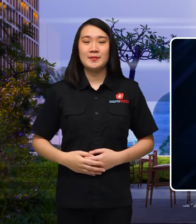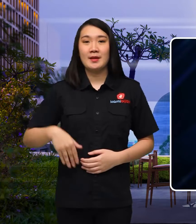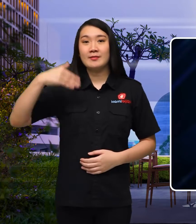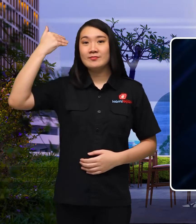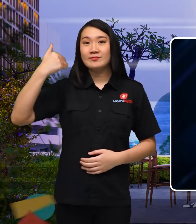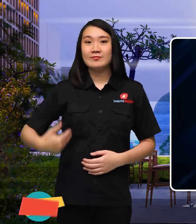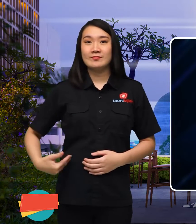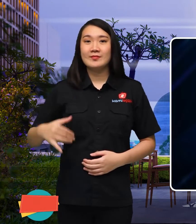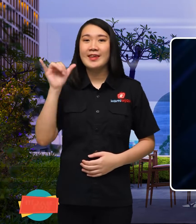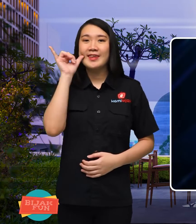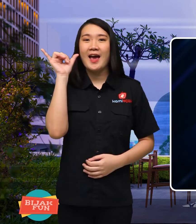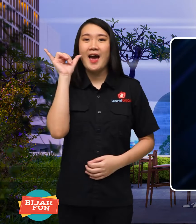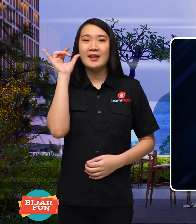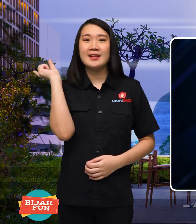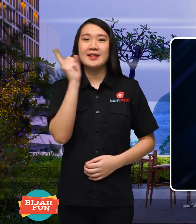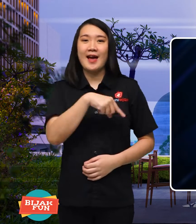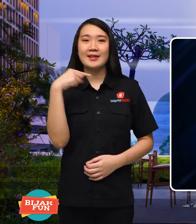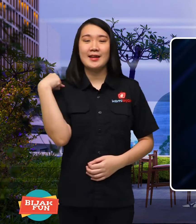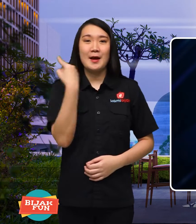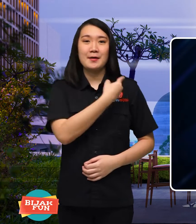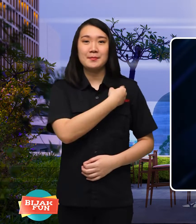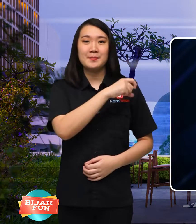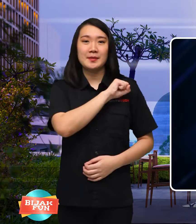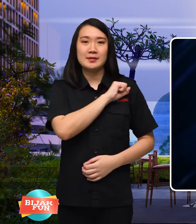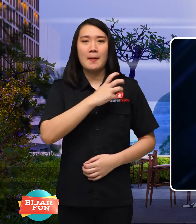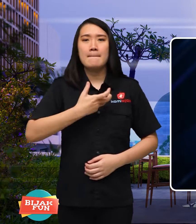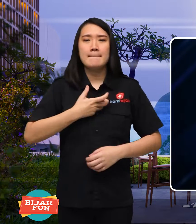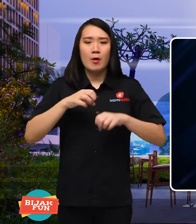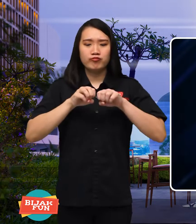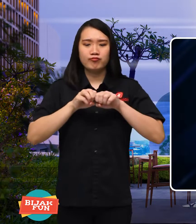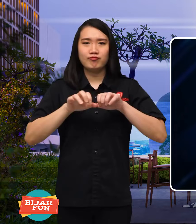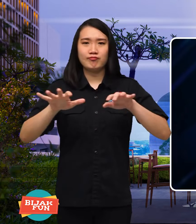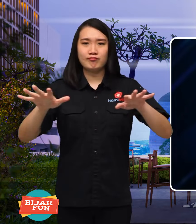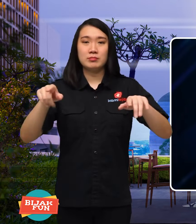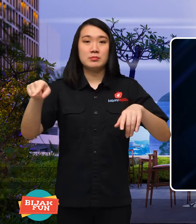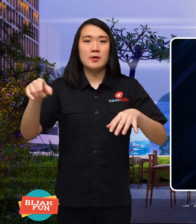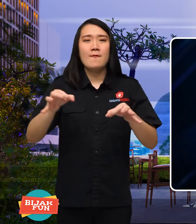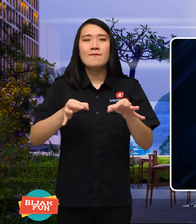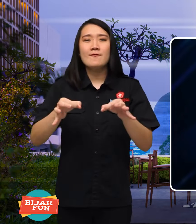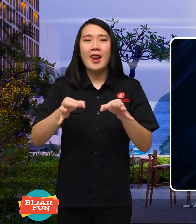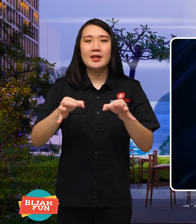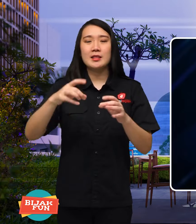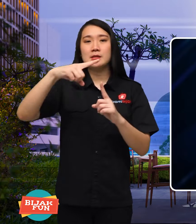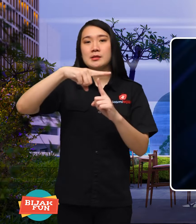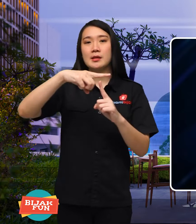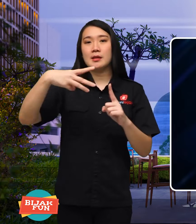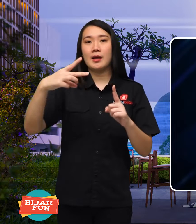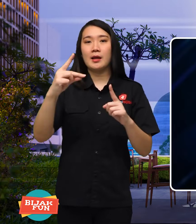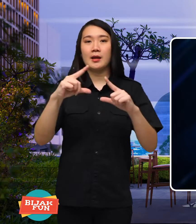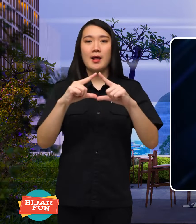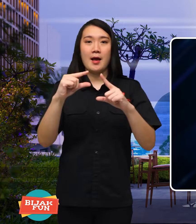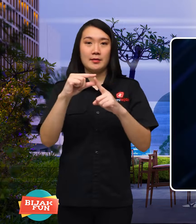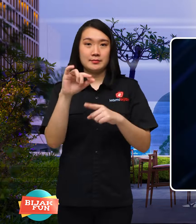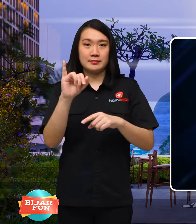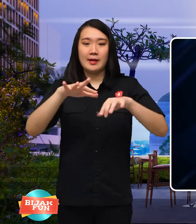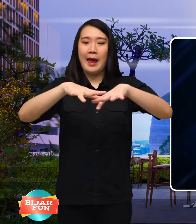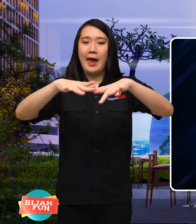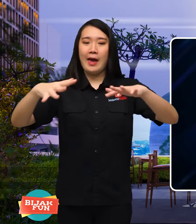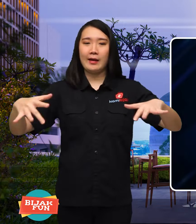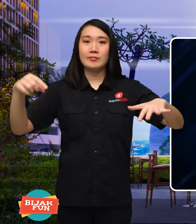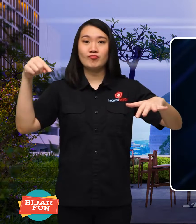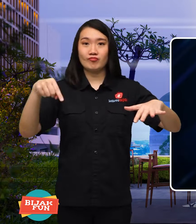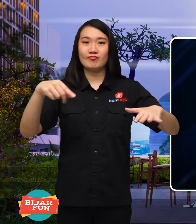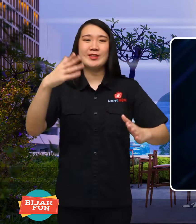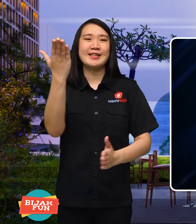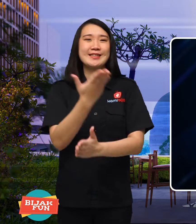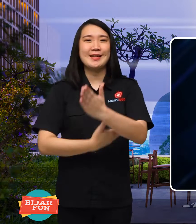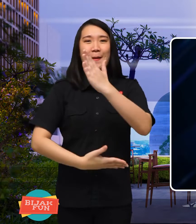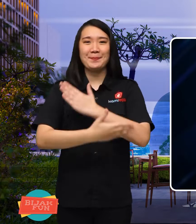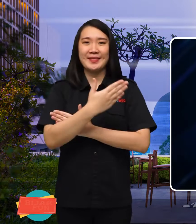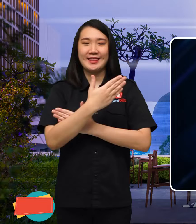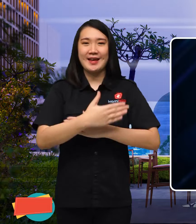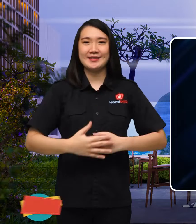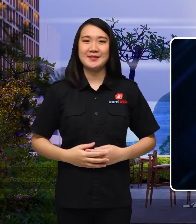Saya Yani dari KamiBijak mau menginformasikan fasilitas terapi air untuk penyadang Disabilitas.